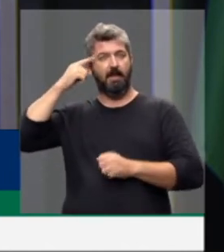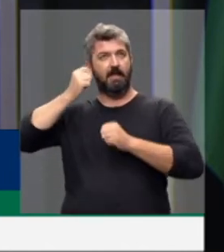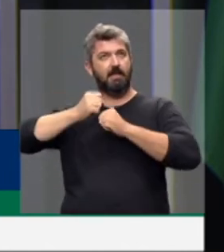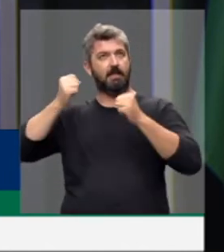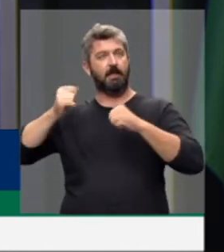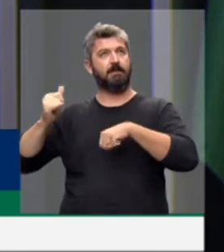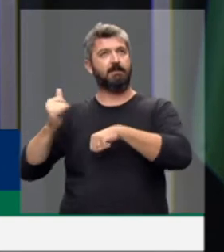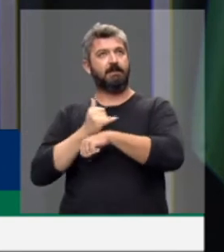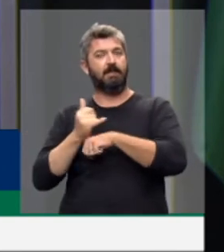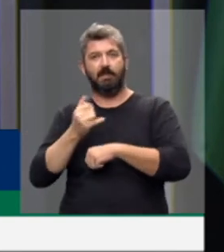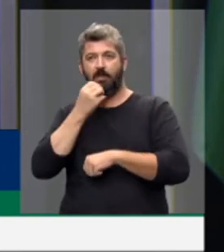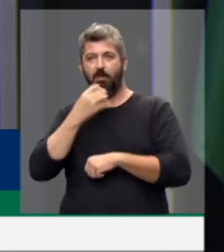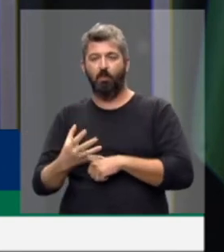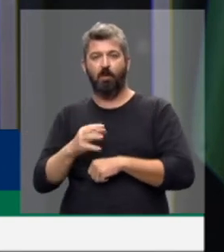LICA, CEM MIL EMPREGOS NO BRASIL, É ISSO QUE NÓS